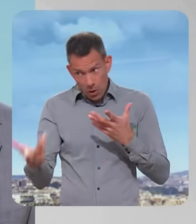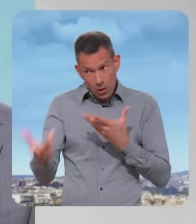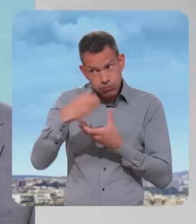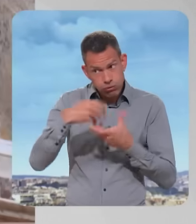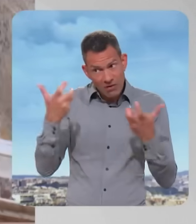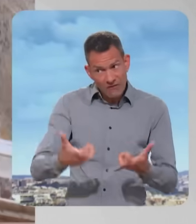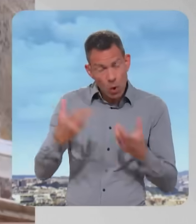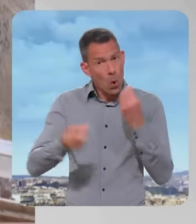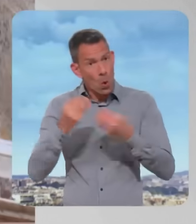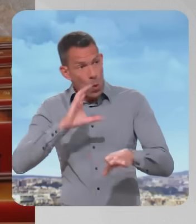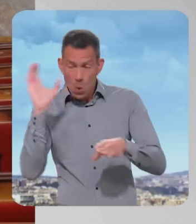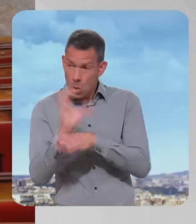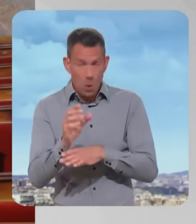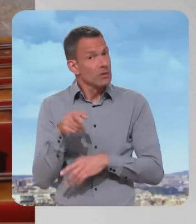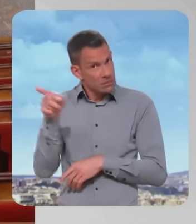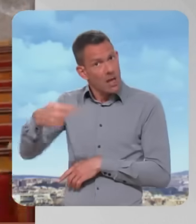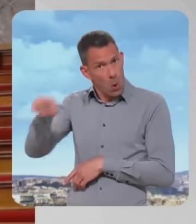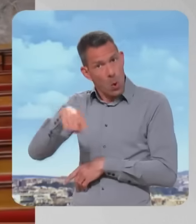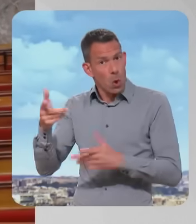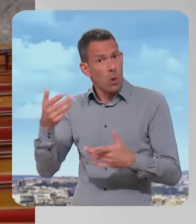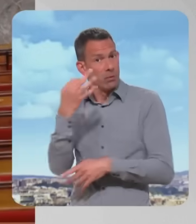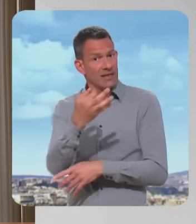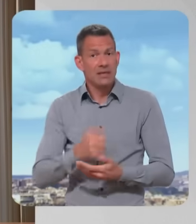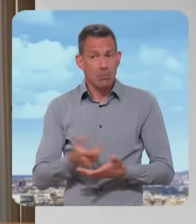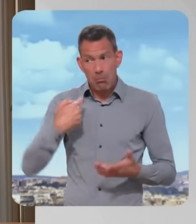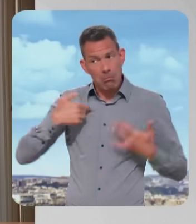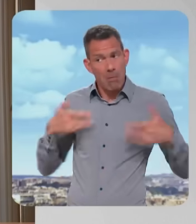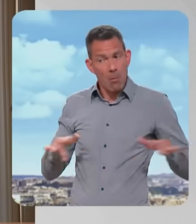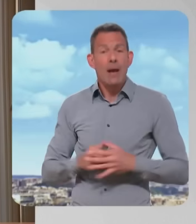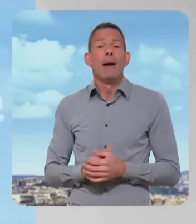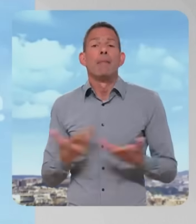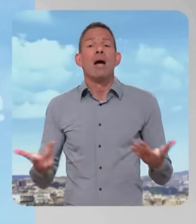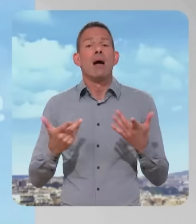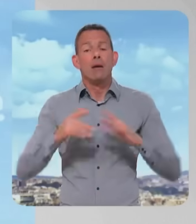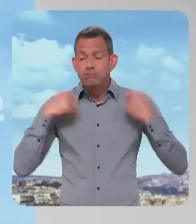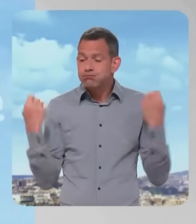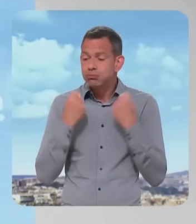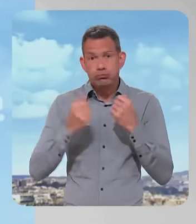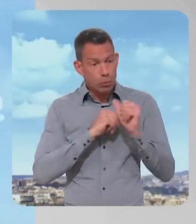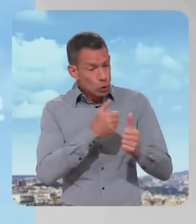sur la fortune. T.Sotto: Si vous voulez des alliés hors Nouveau Front populaire, ce dont vous avez besoin